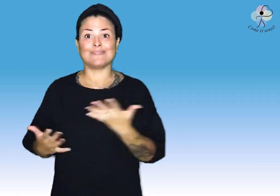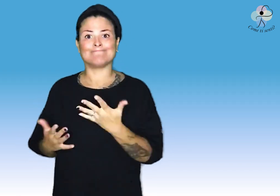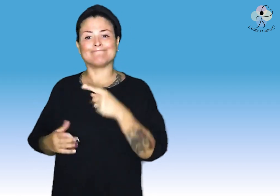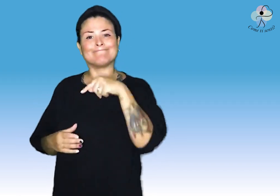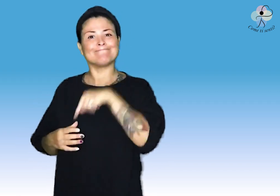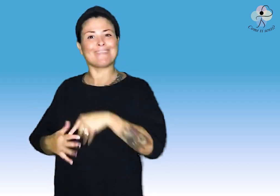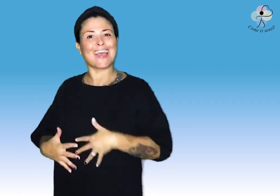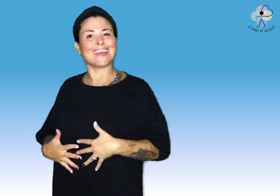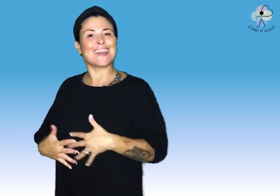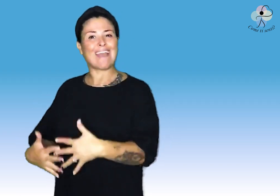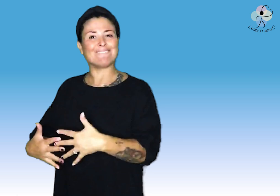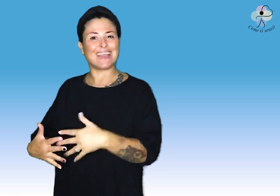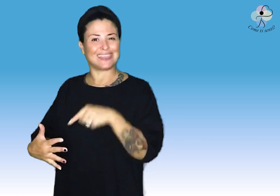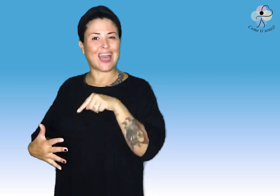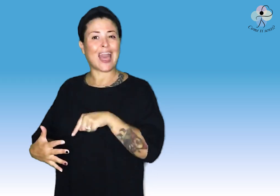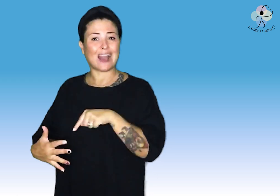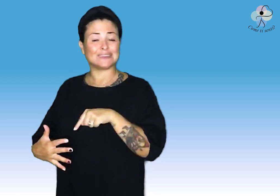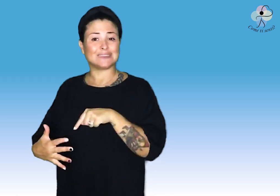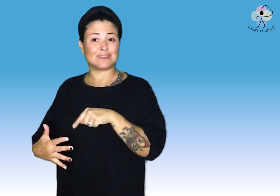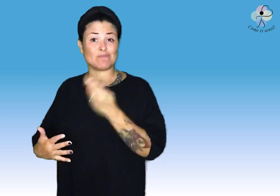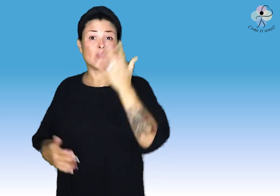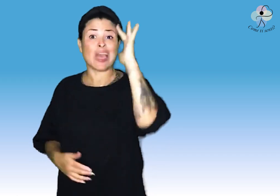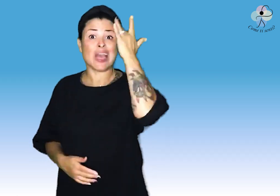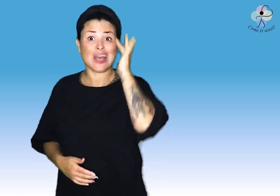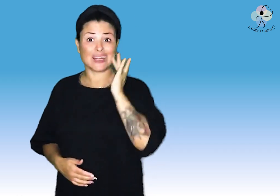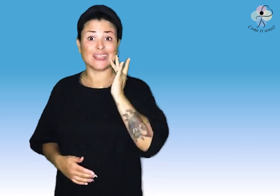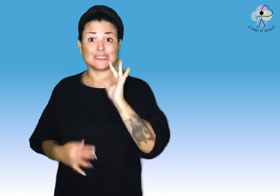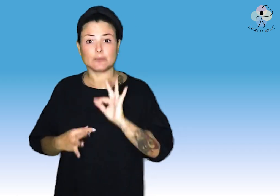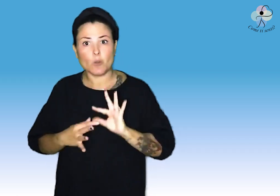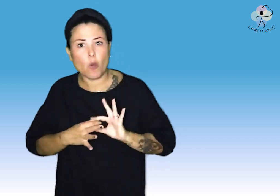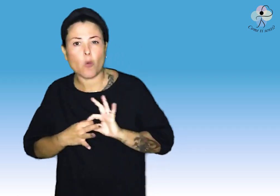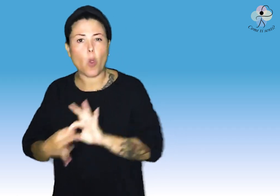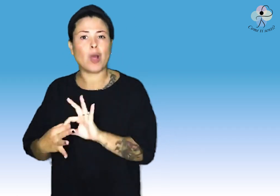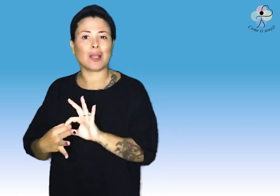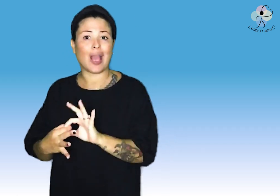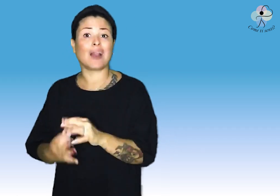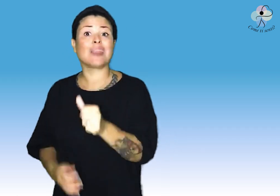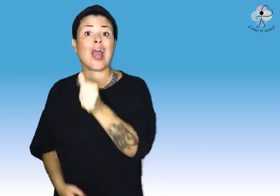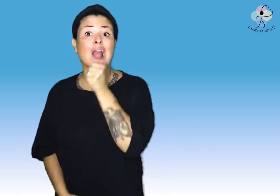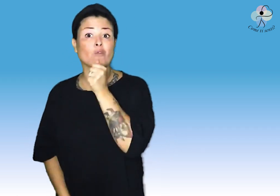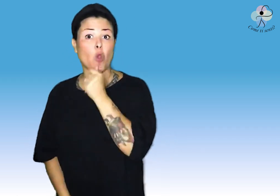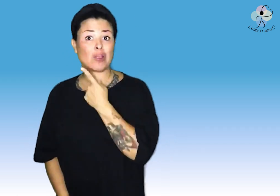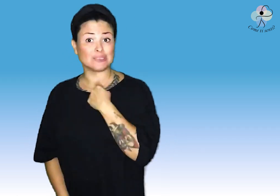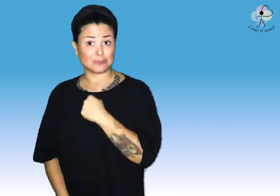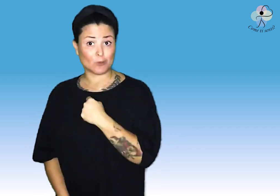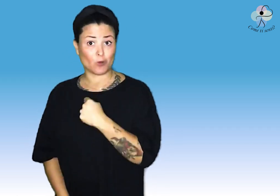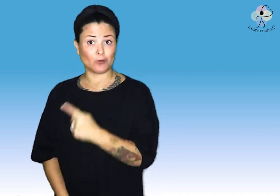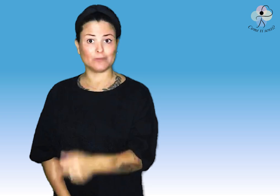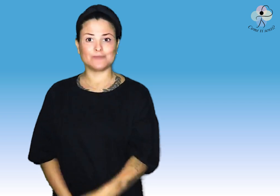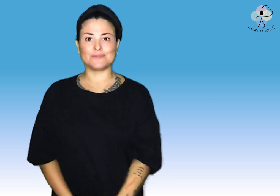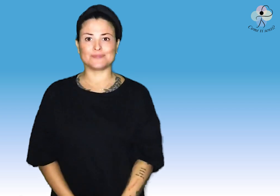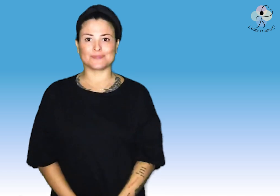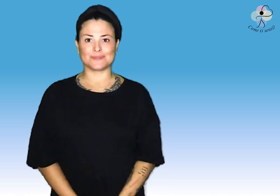sui rischi legati all’alcol in gravidanza.